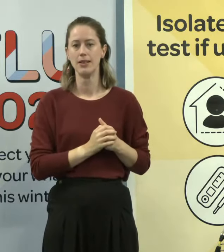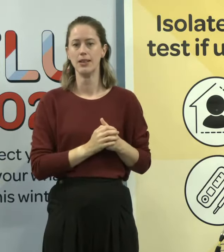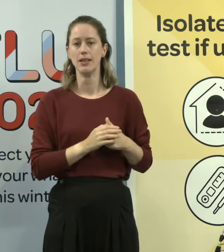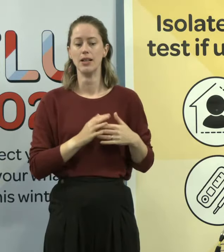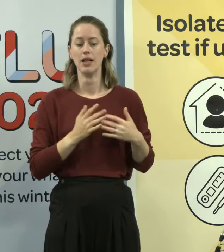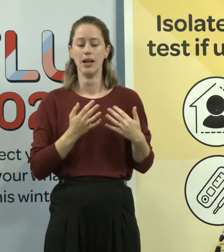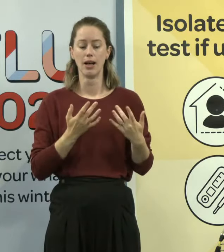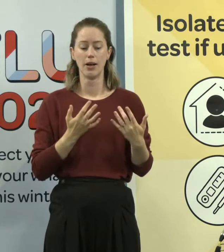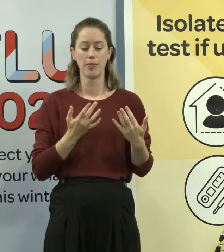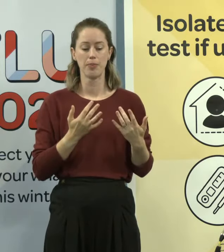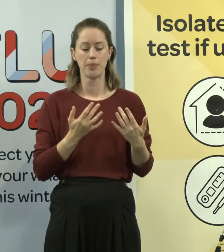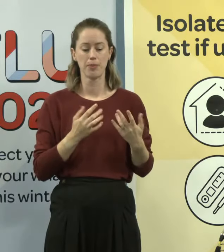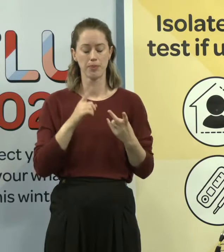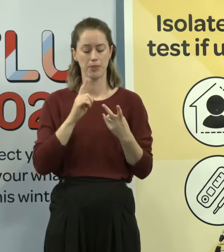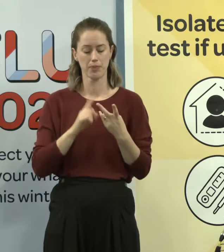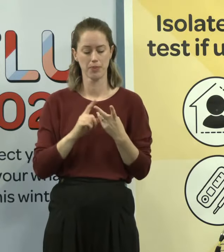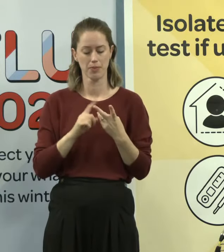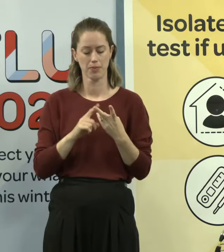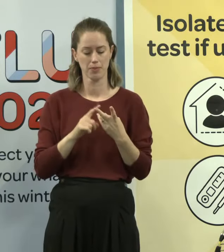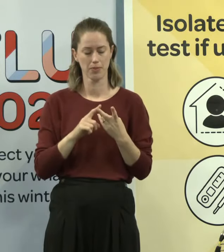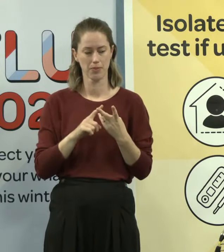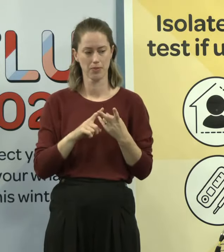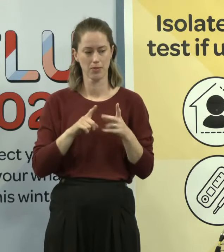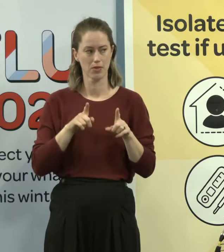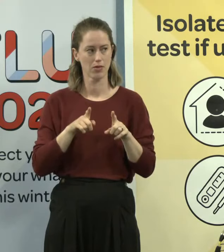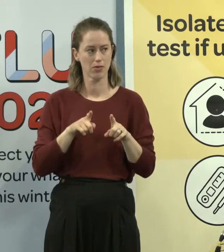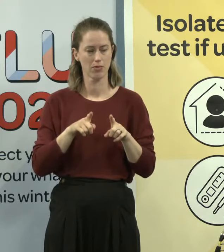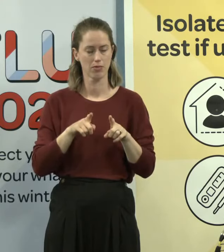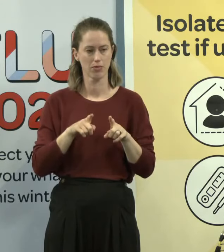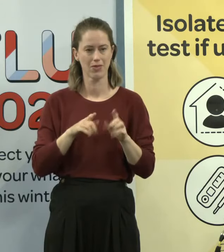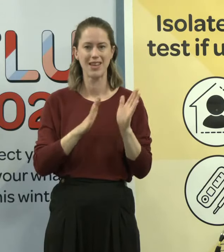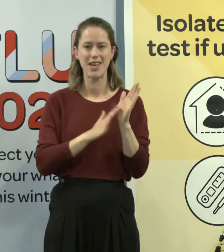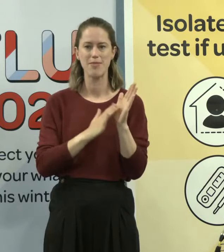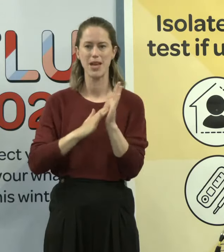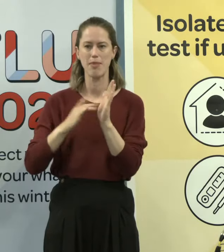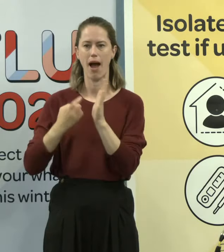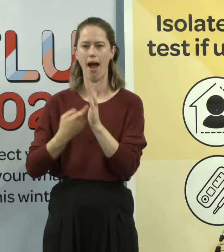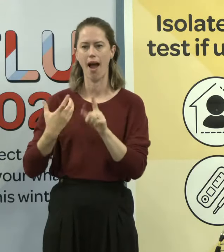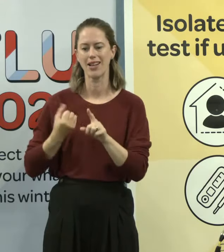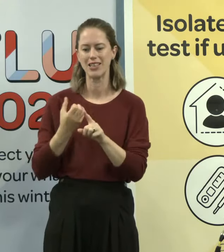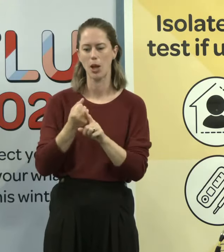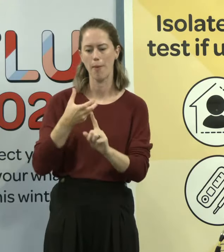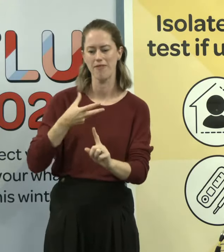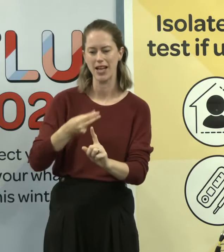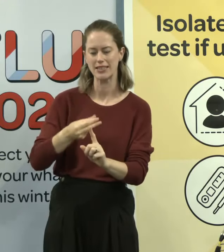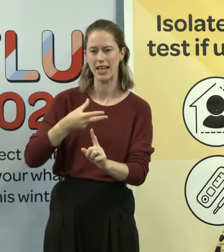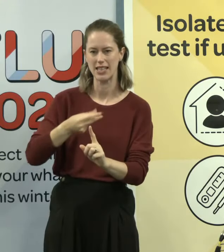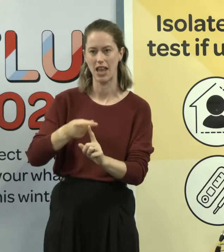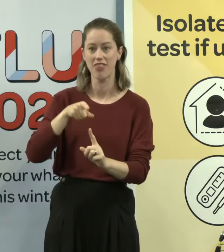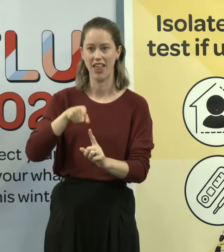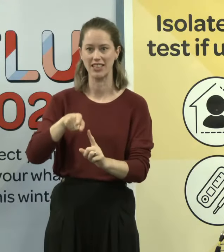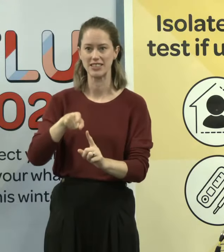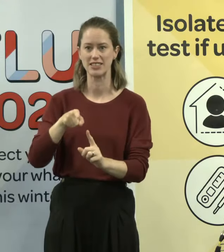te Motu, me etahi atu, no te mea kei a matou anake nga mahi